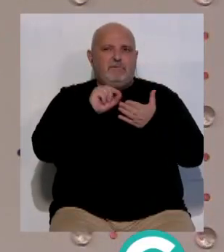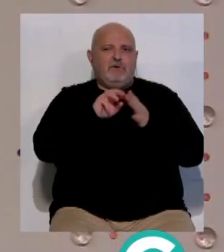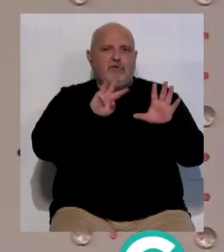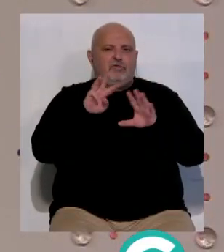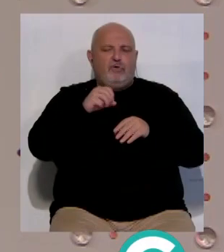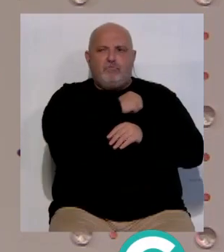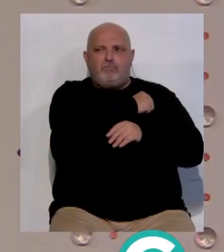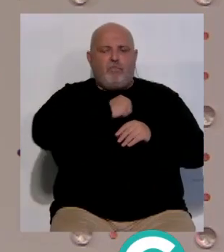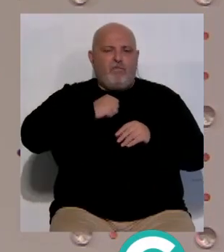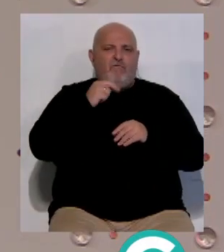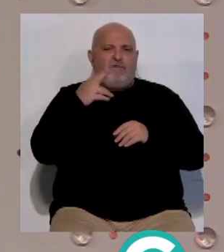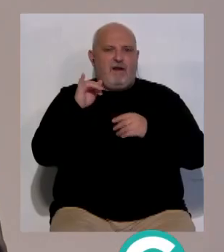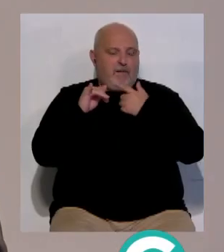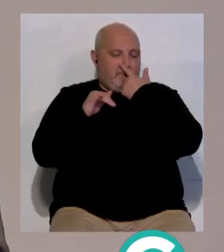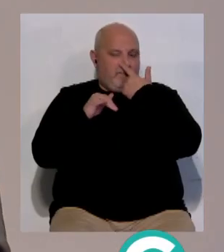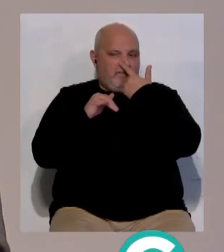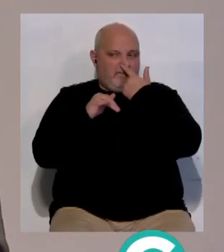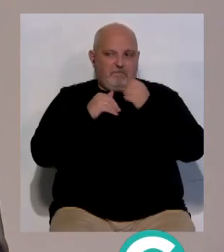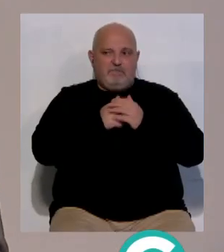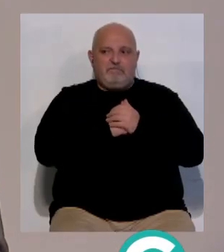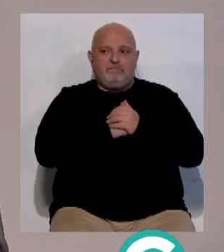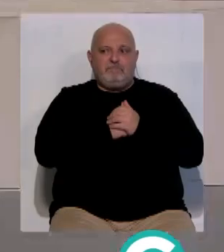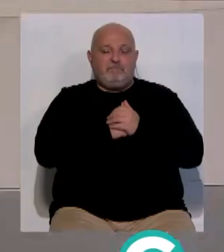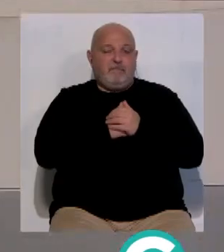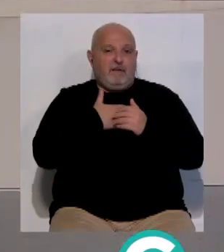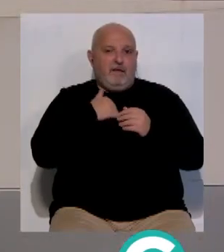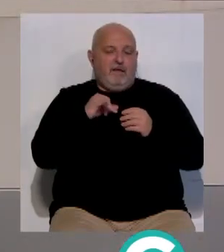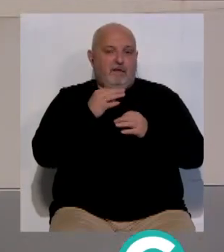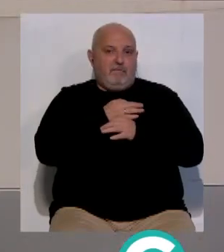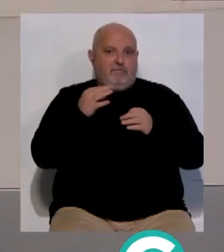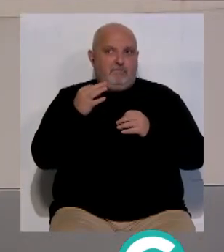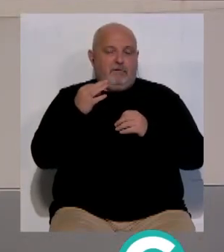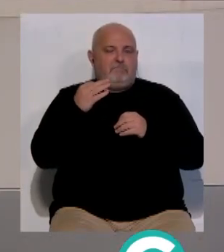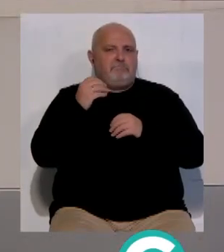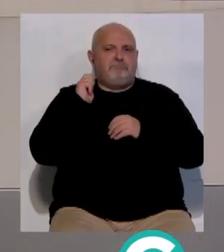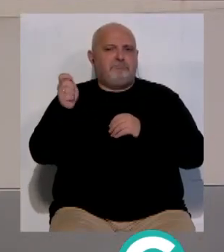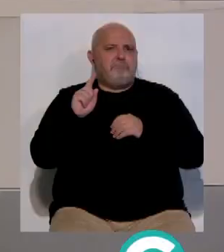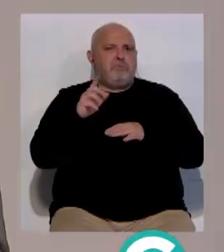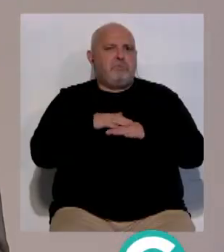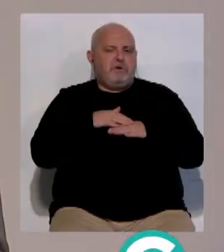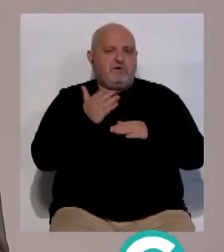zaf per también se a la calle perfectamente y que también podía haber intervenido el bar